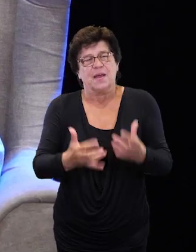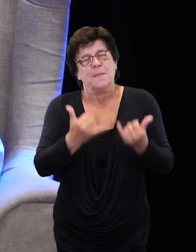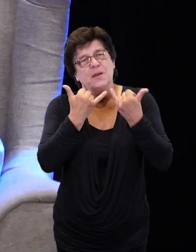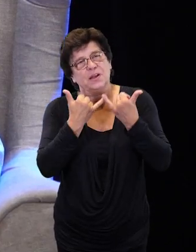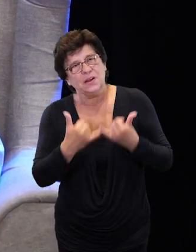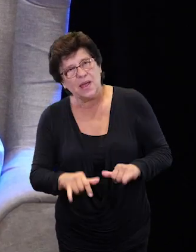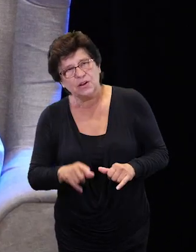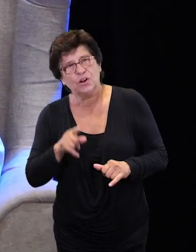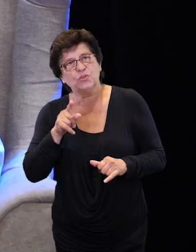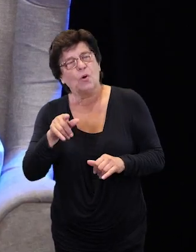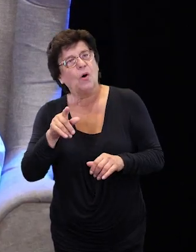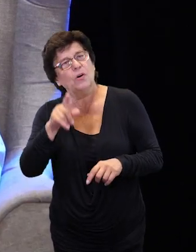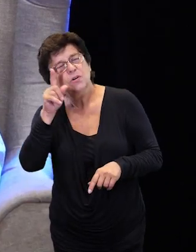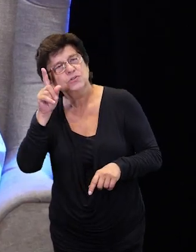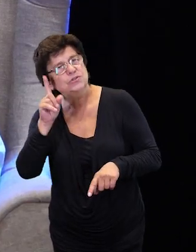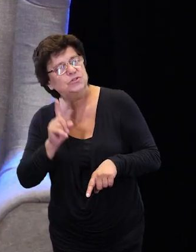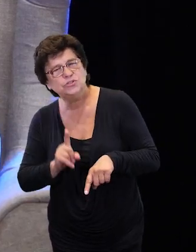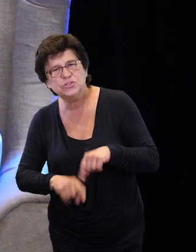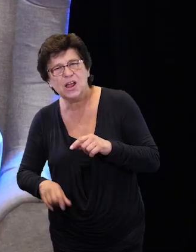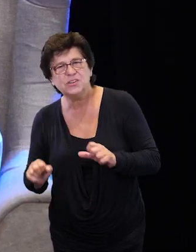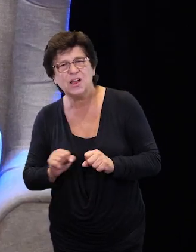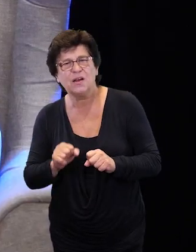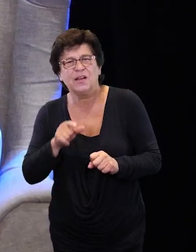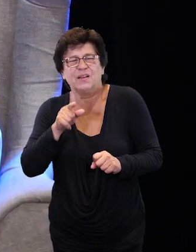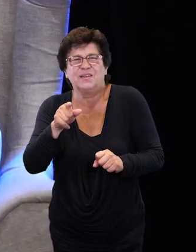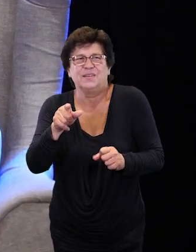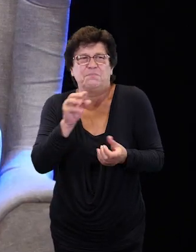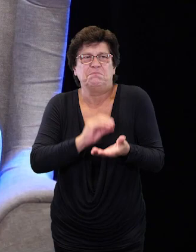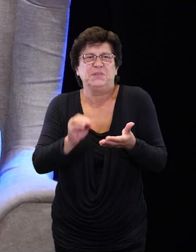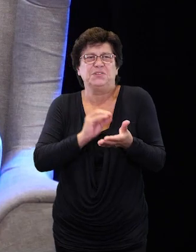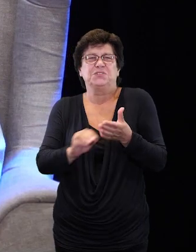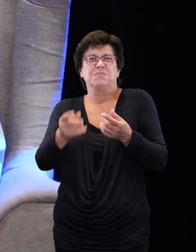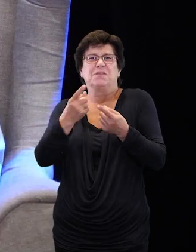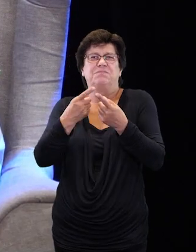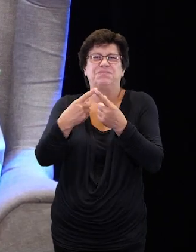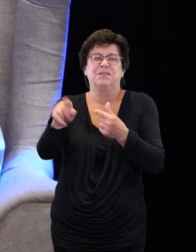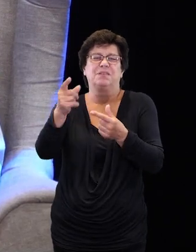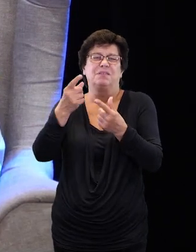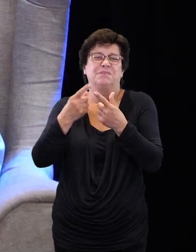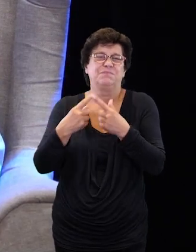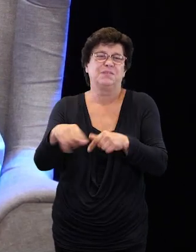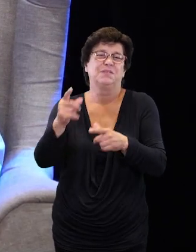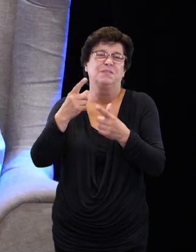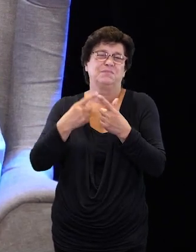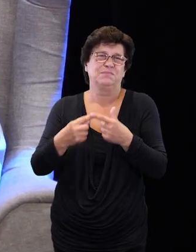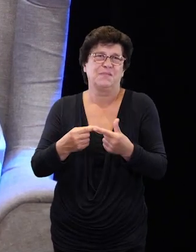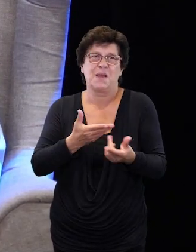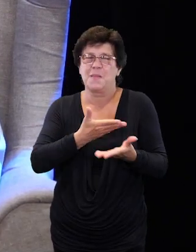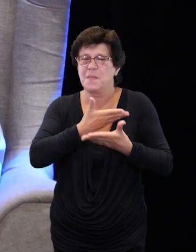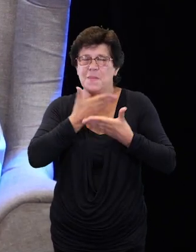jakby działało w ten sposób". Tylko że te pisma pisze się i czy na nie jest jakaś odpowiedź konkretna?